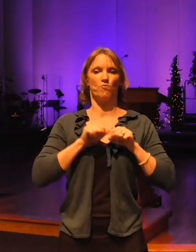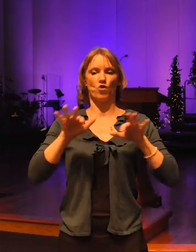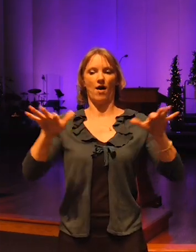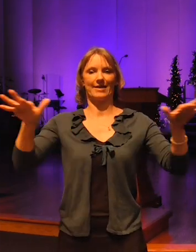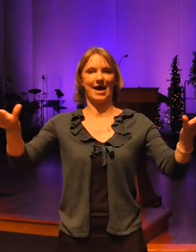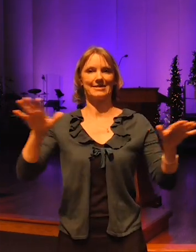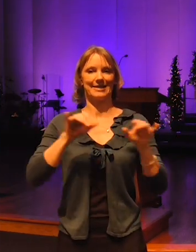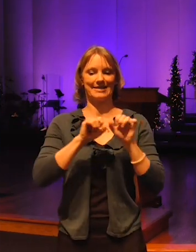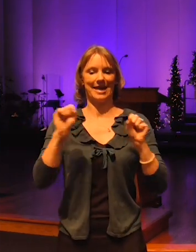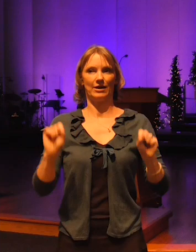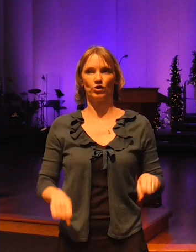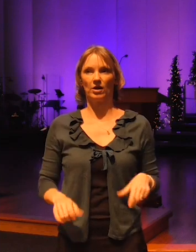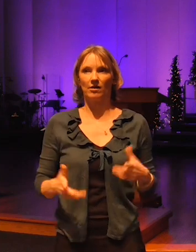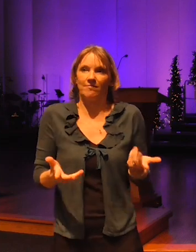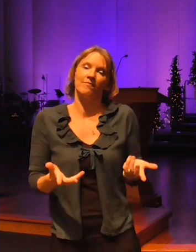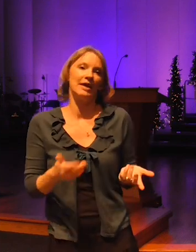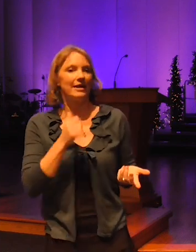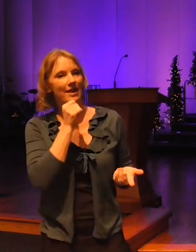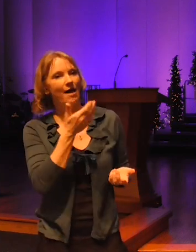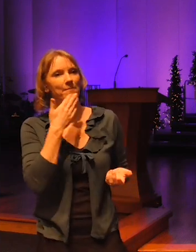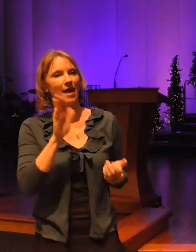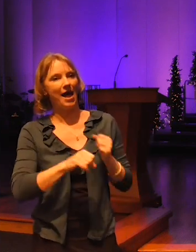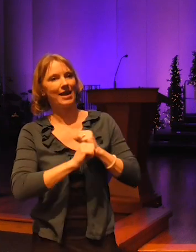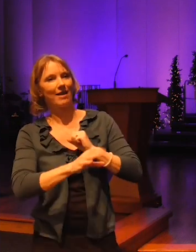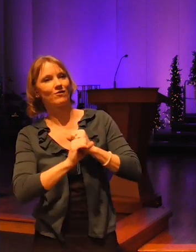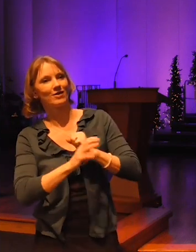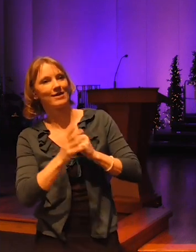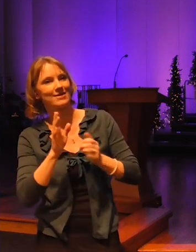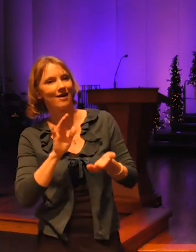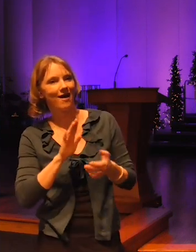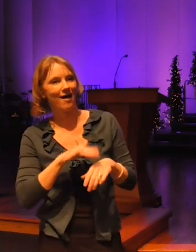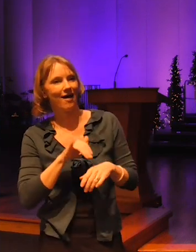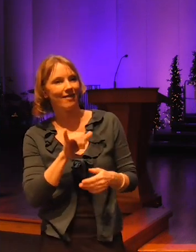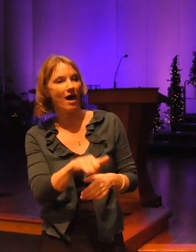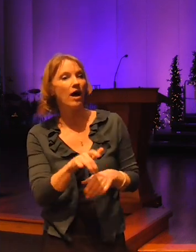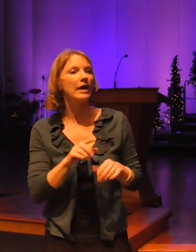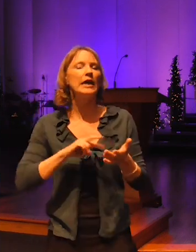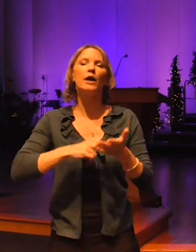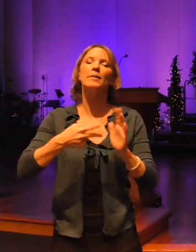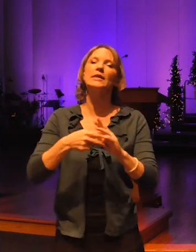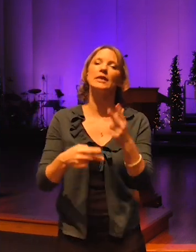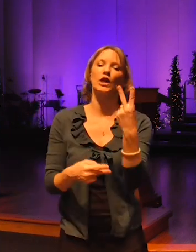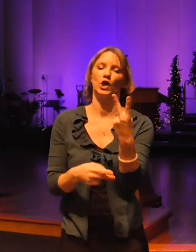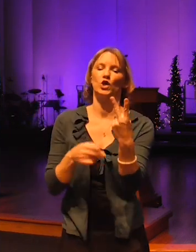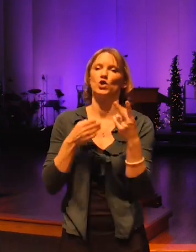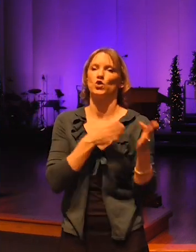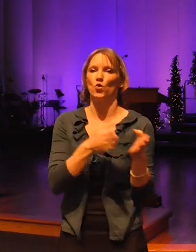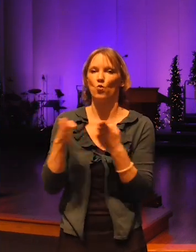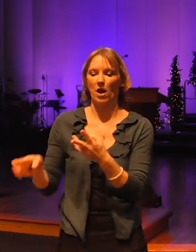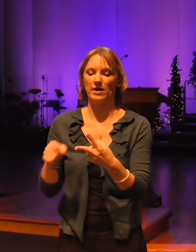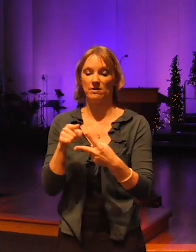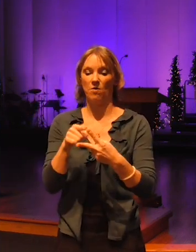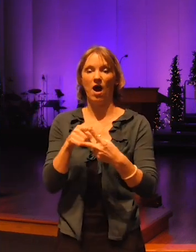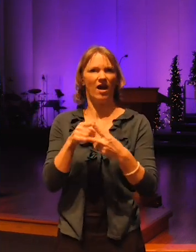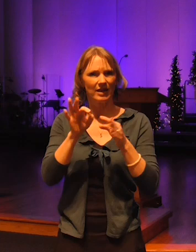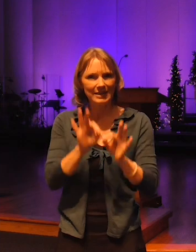mala publicidad allí y lo dice de dos maneras: una, es muy importante lo que sintonizas con